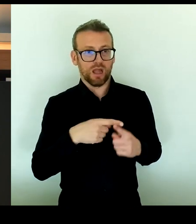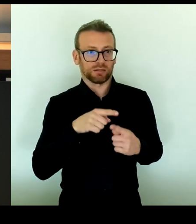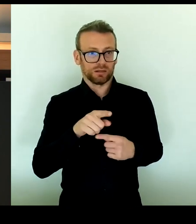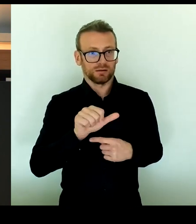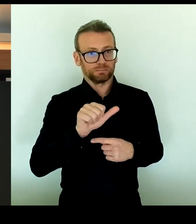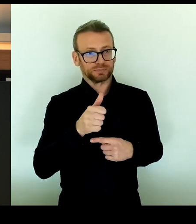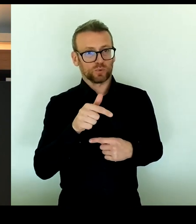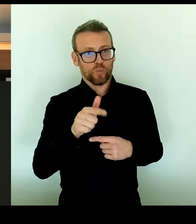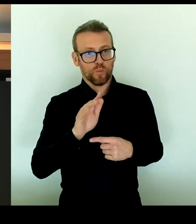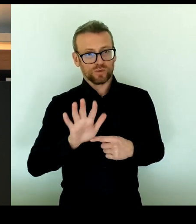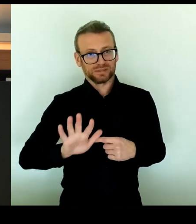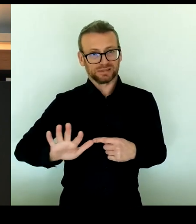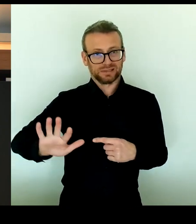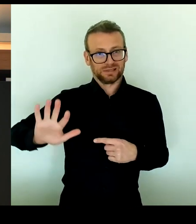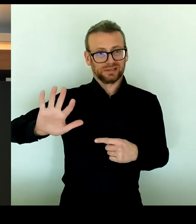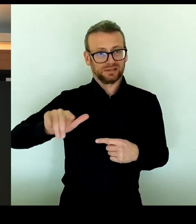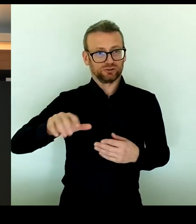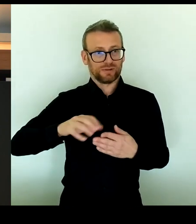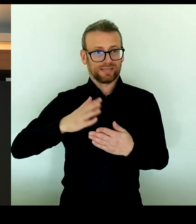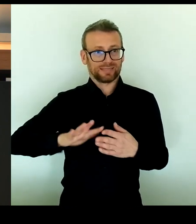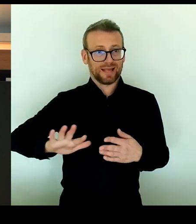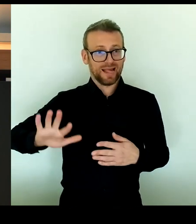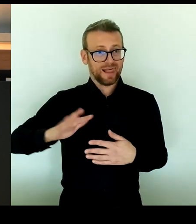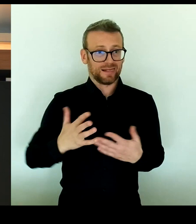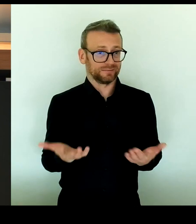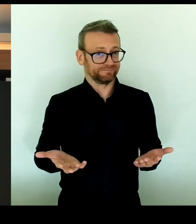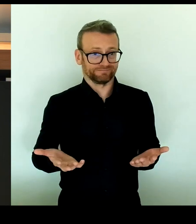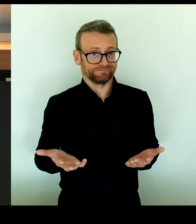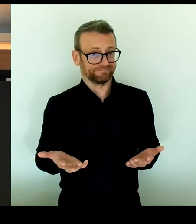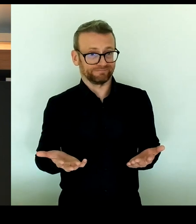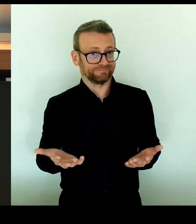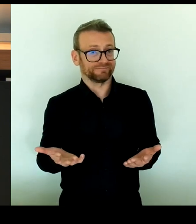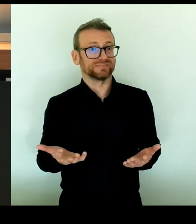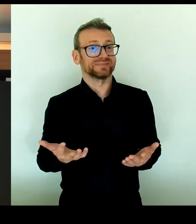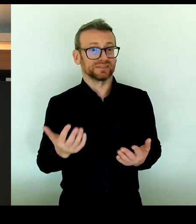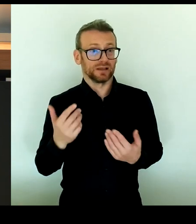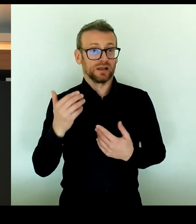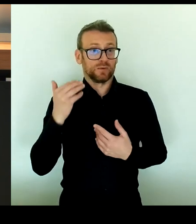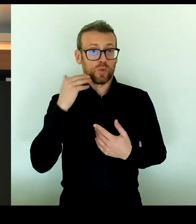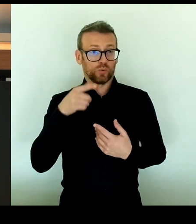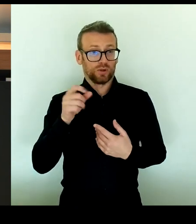Idealerweise muss die Verkehrsinfrastruktur schon während der Bauphase vorhanden sein, dass die Bauarbeiterinnen